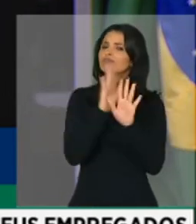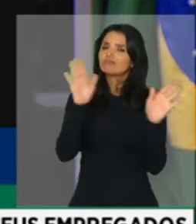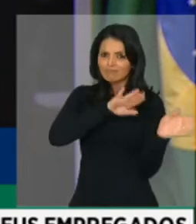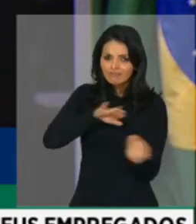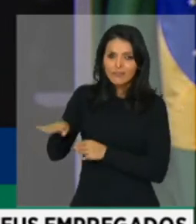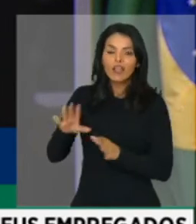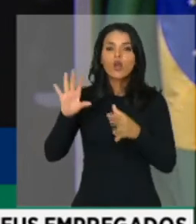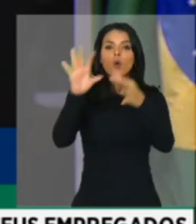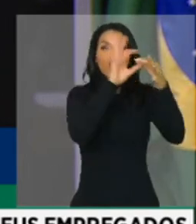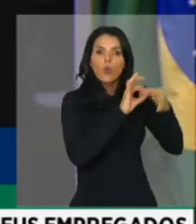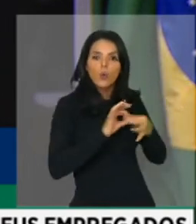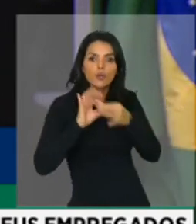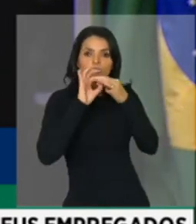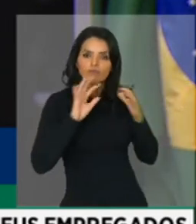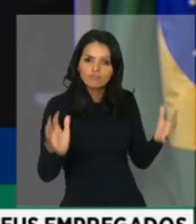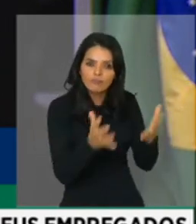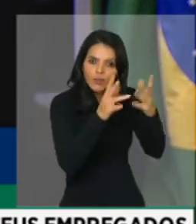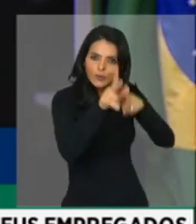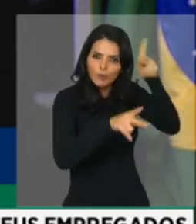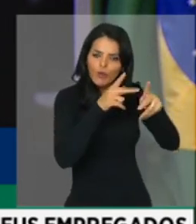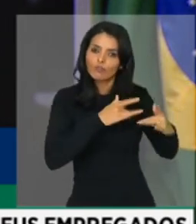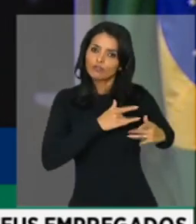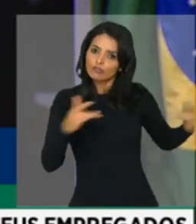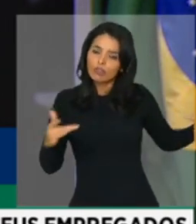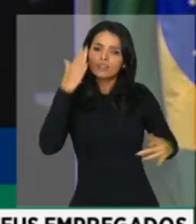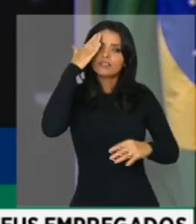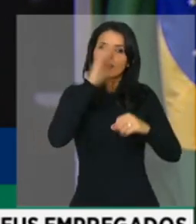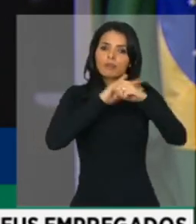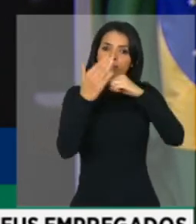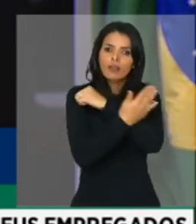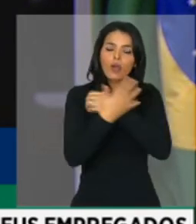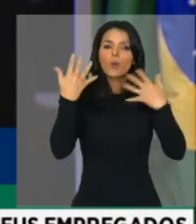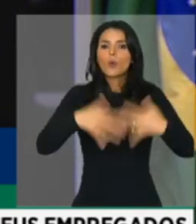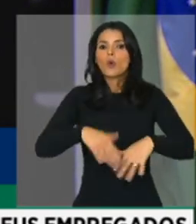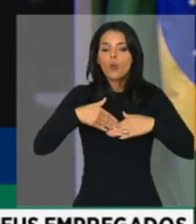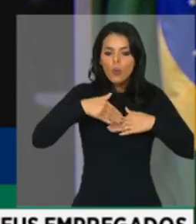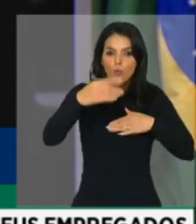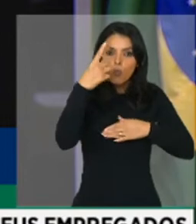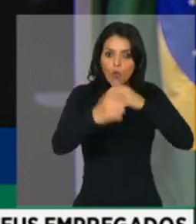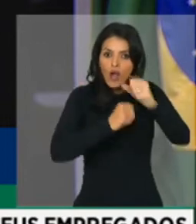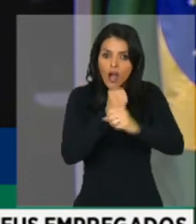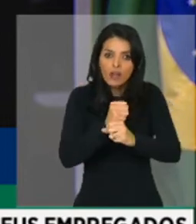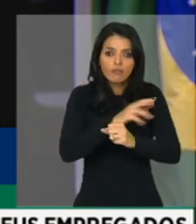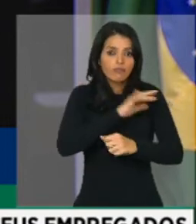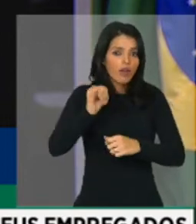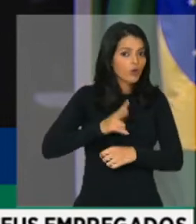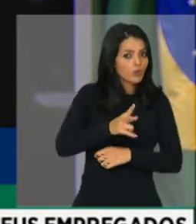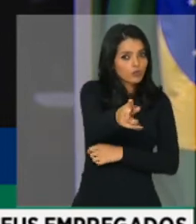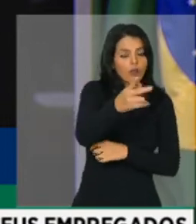DA SOLIDARIEDADE. NÓS SABEMOS QUE ESSA PANDEMIA VAI NO MÍNIMO MAIS UM ANO E PRECISAMOS TER RESPONSABILIDADE E COMEÇAR...